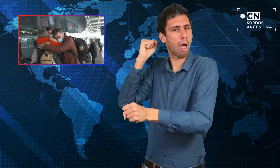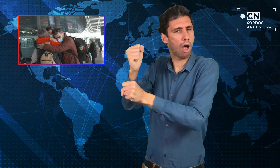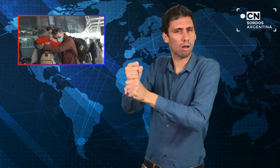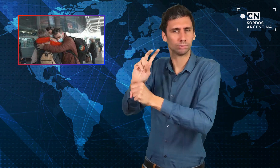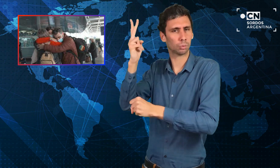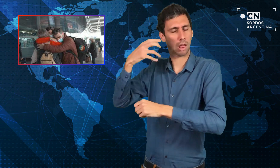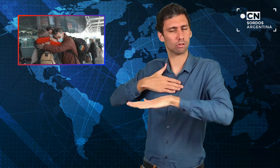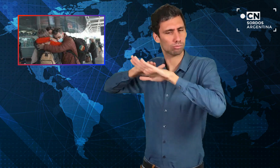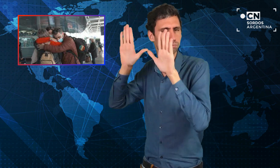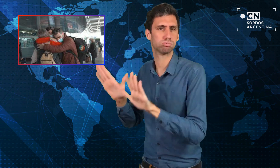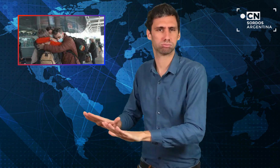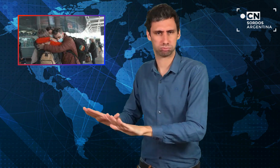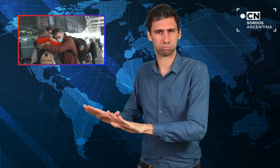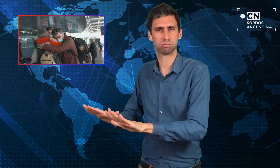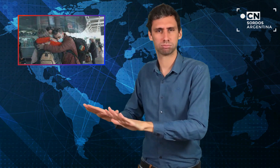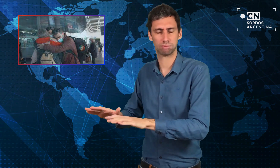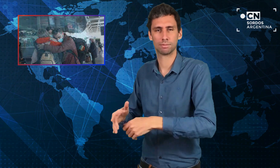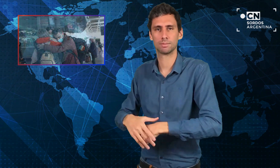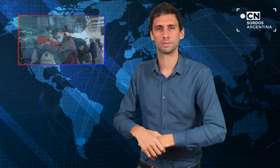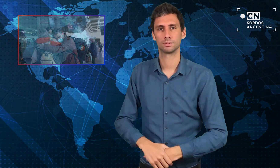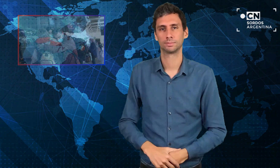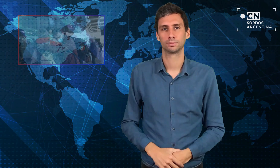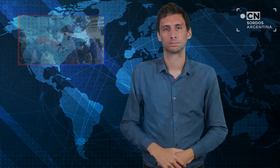los principales fundamentos para justificar su decisión.